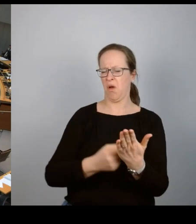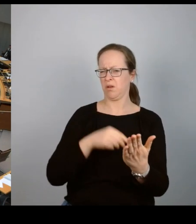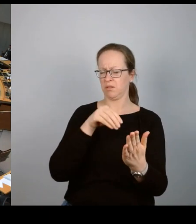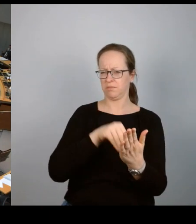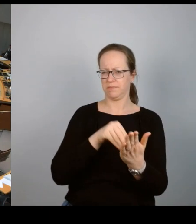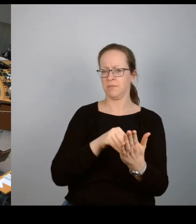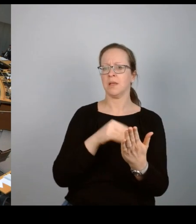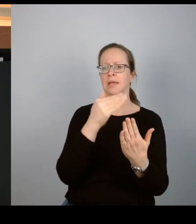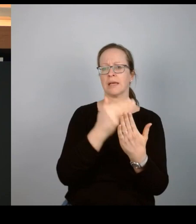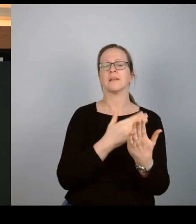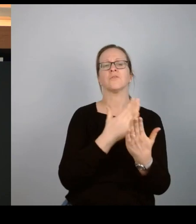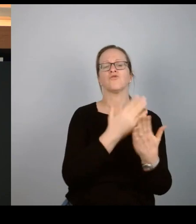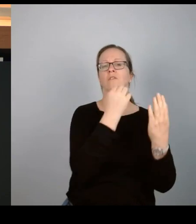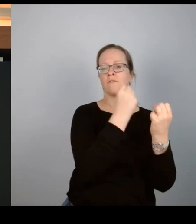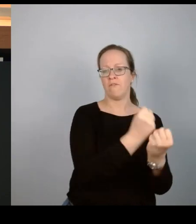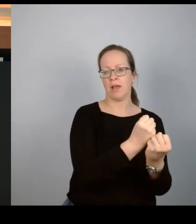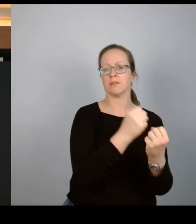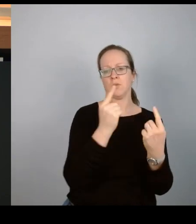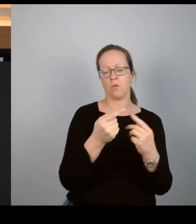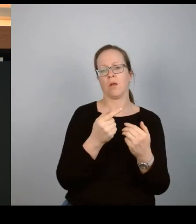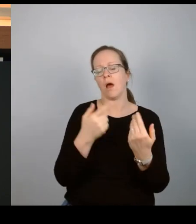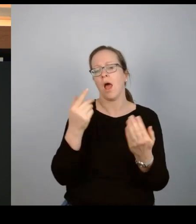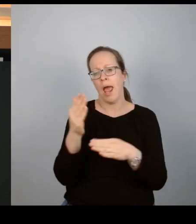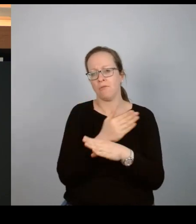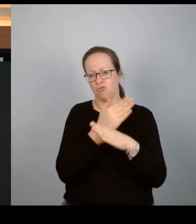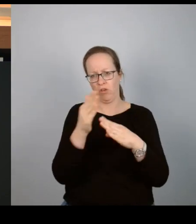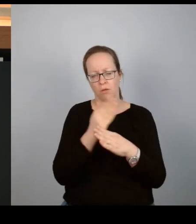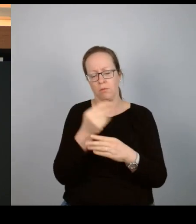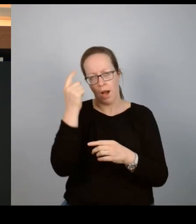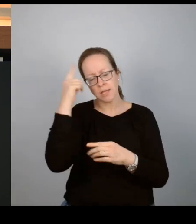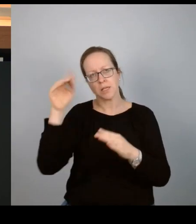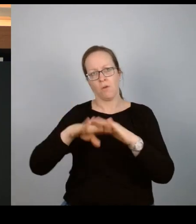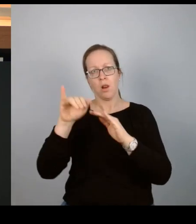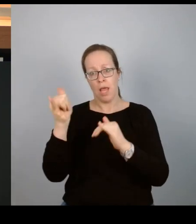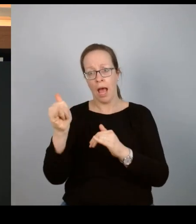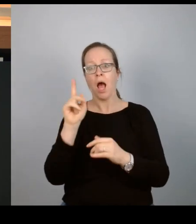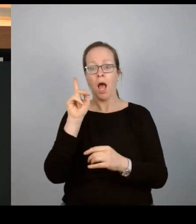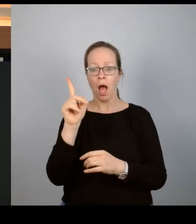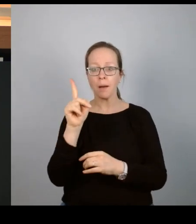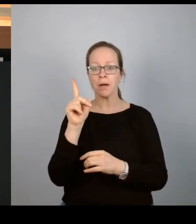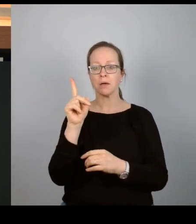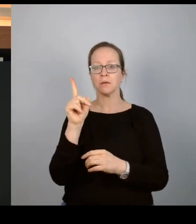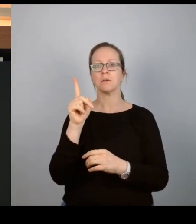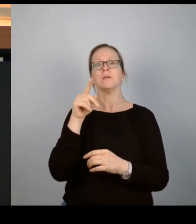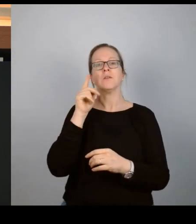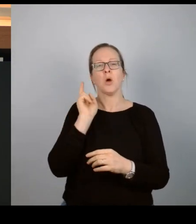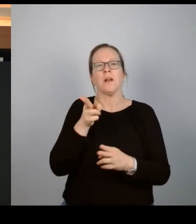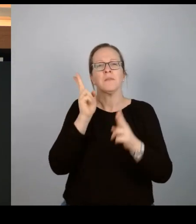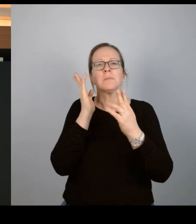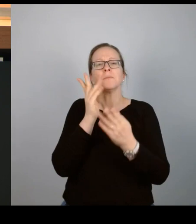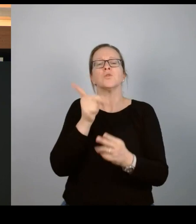als Berlin bekannt. Oder Verkehr nach den Wünschen der sozialistischen Koalition einfach wegbleiben, verschwinden, abgeschafft werden soll.